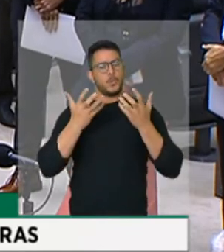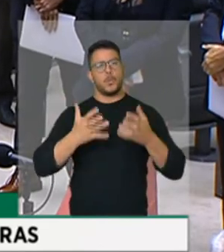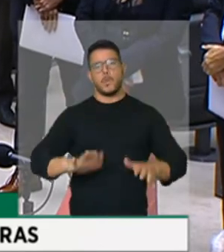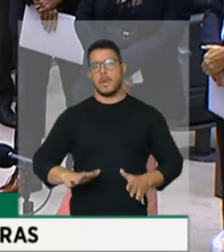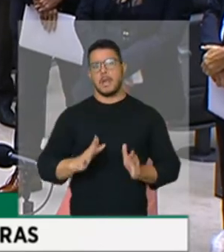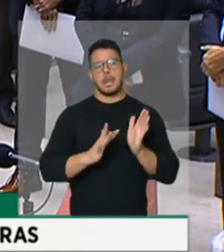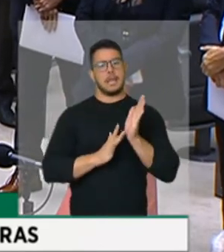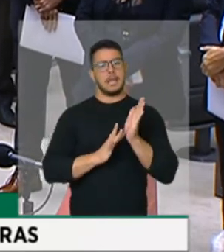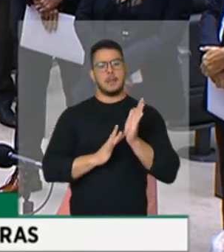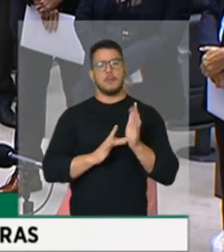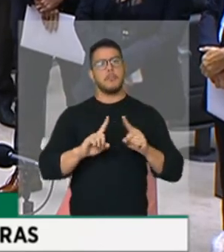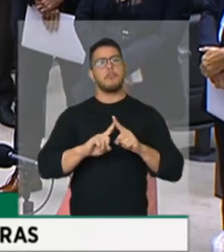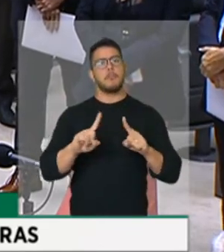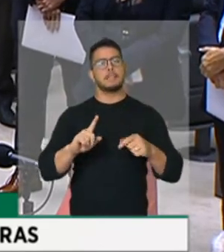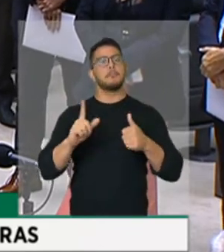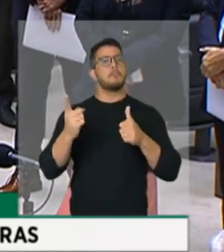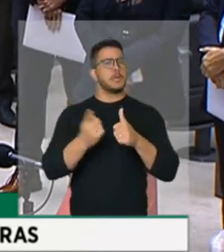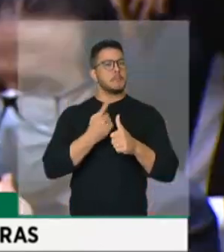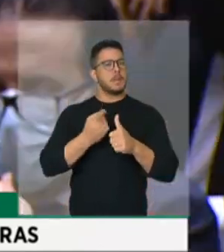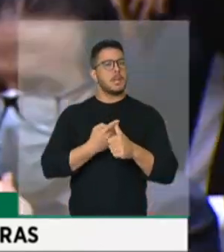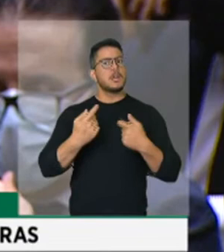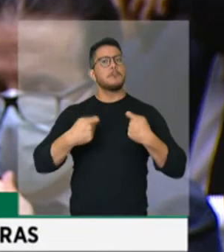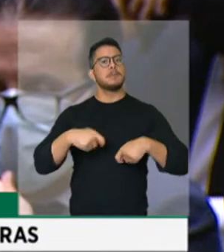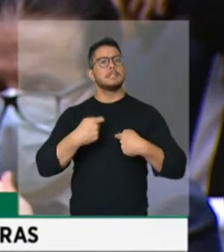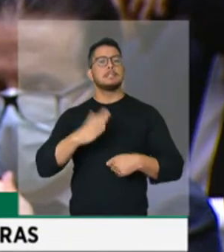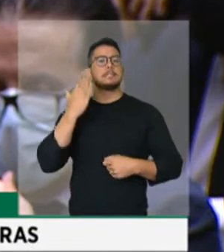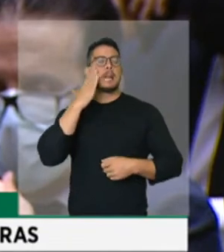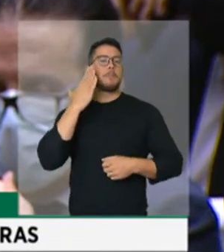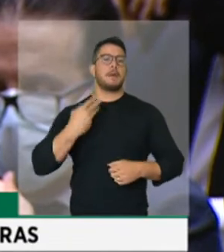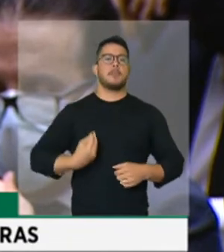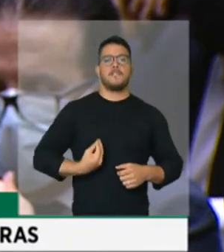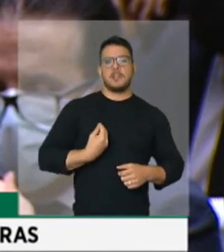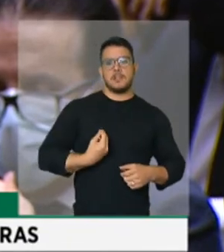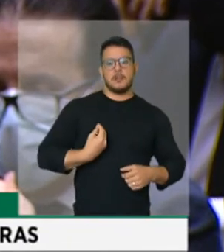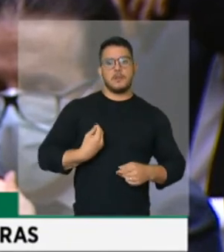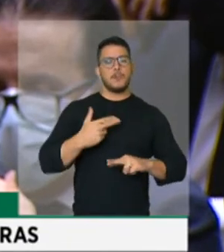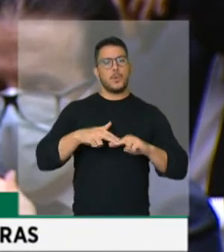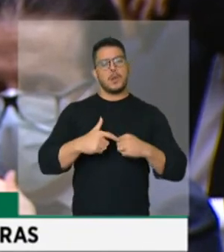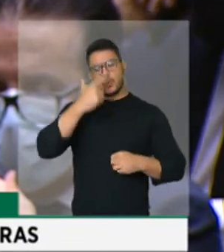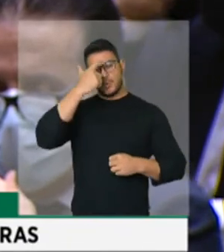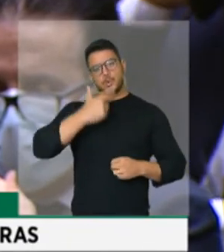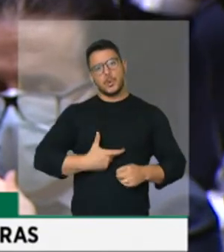MINHA VIDA, COM QUEM VOSSA EXCELÊNCIA TÁ FALANDO. EU SOU HOMEM DE BEM E ÚNICO LEGADO QUE QUERO DEIXAR PARA